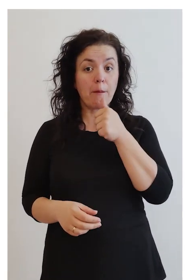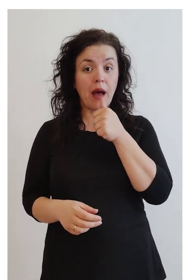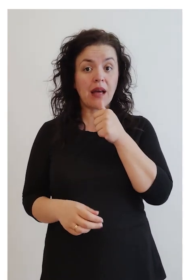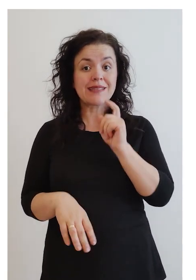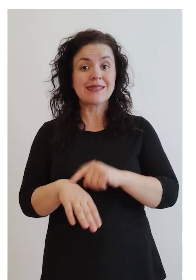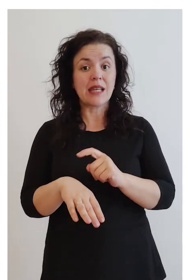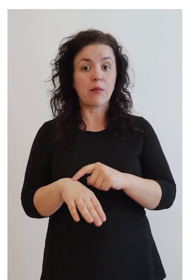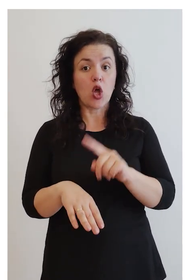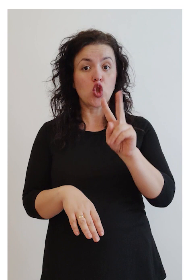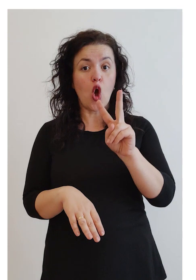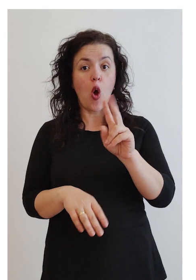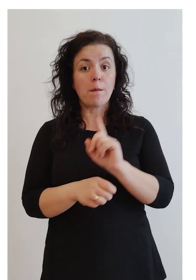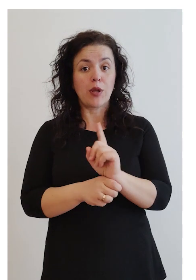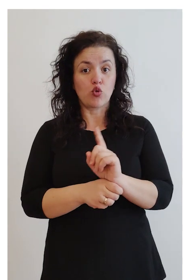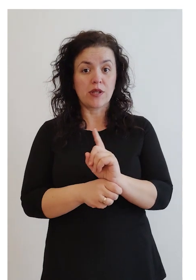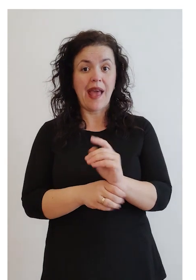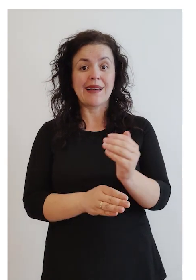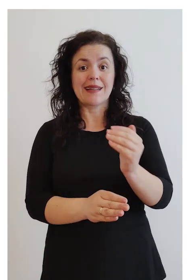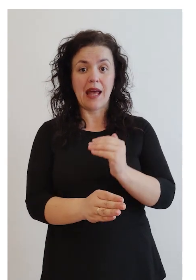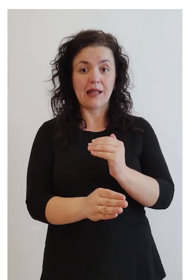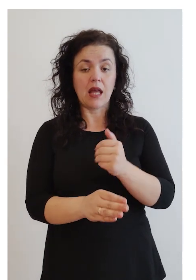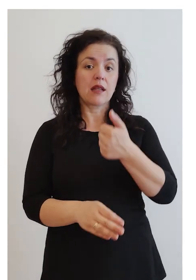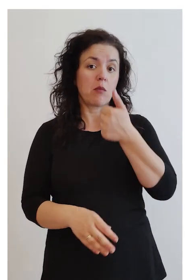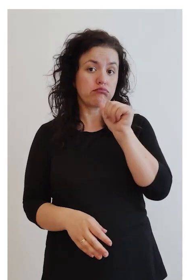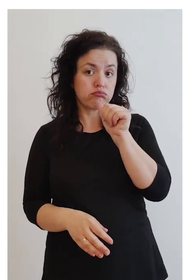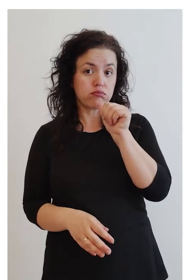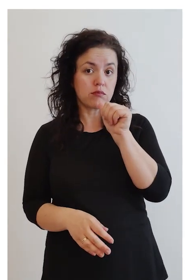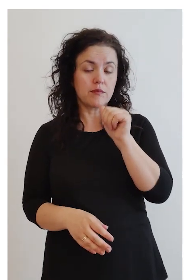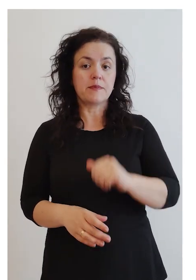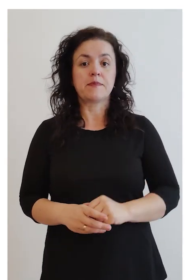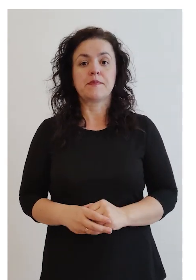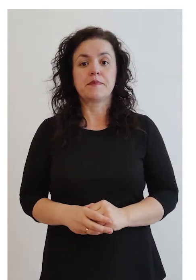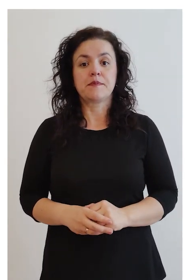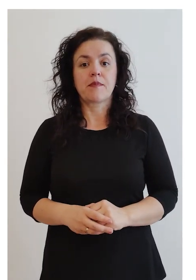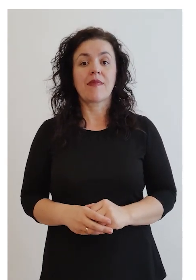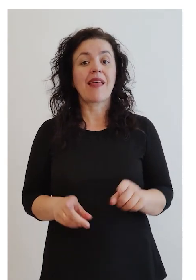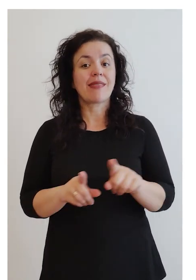De asemenea, asigurați-vă că evitați cuburile de gheață din băuturi.